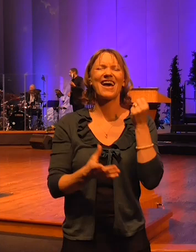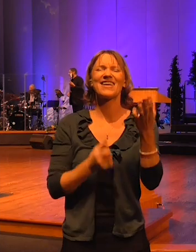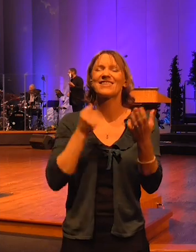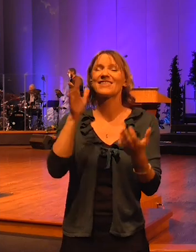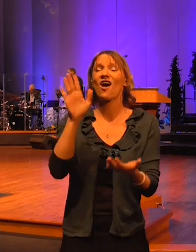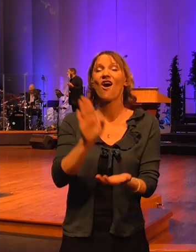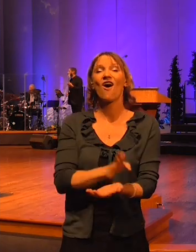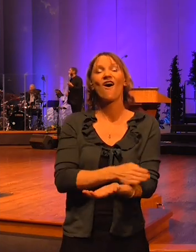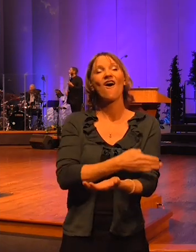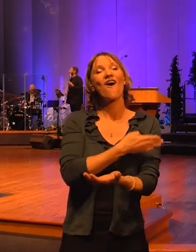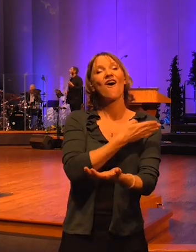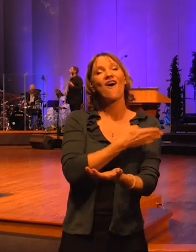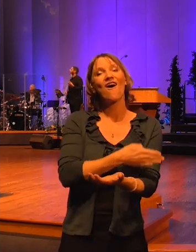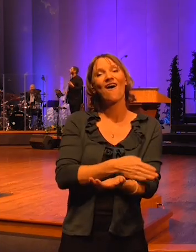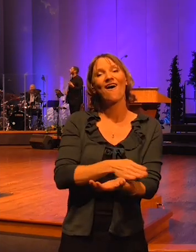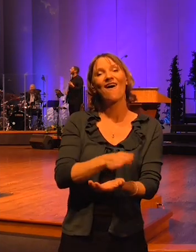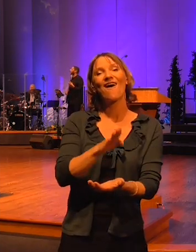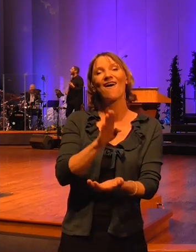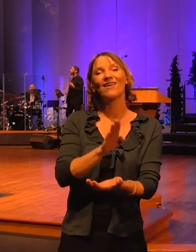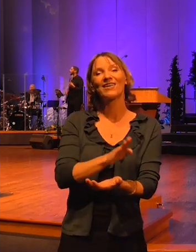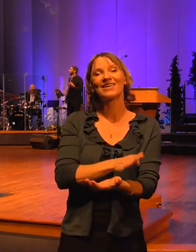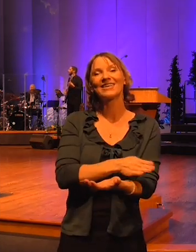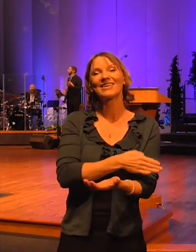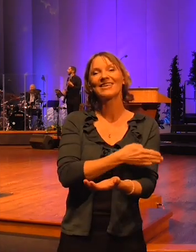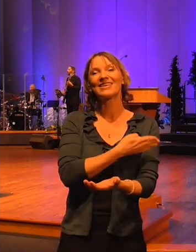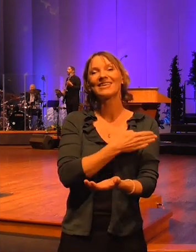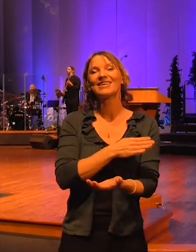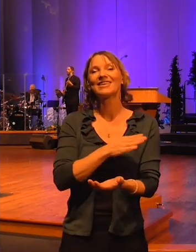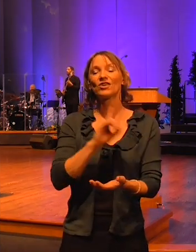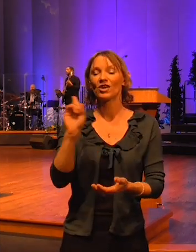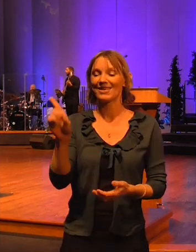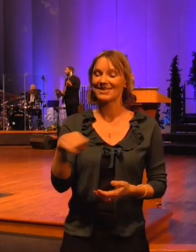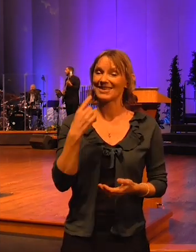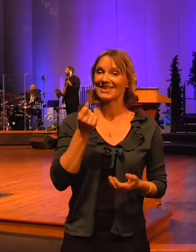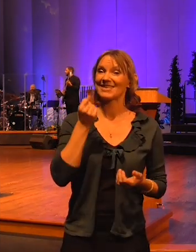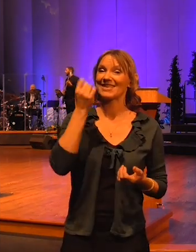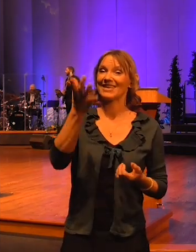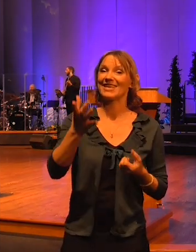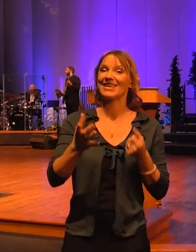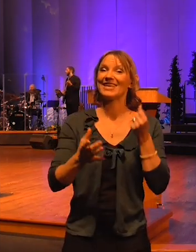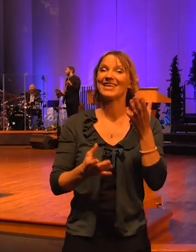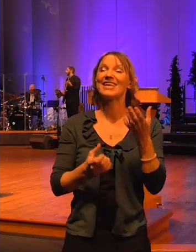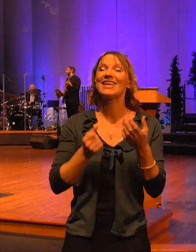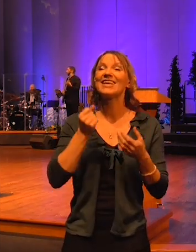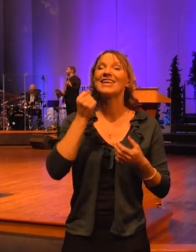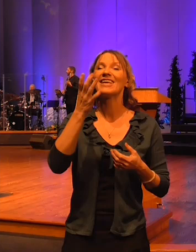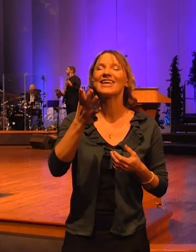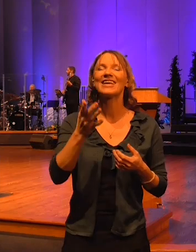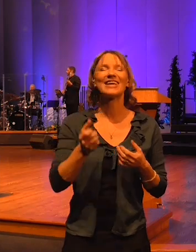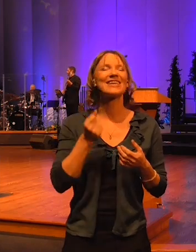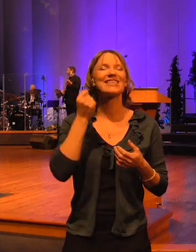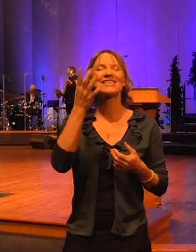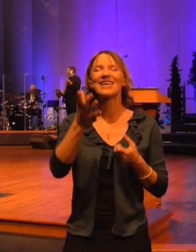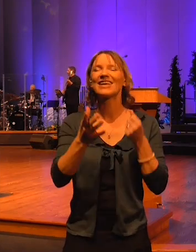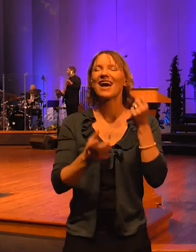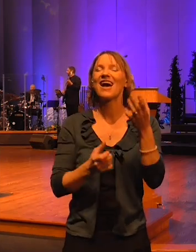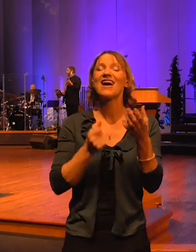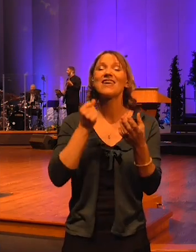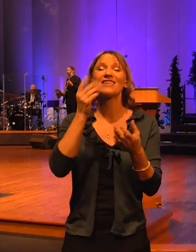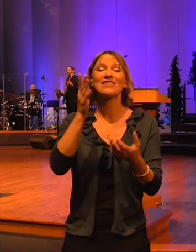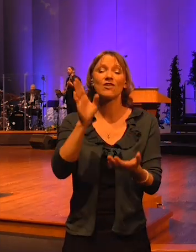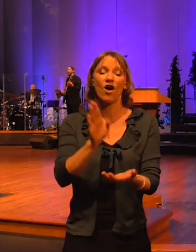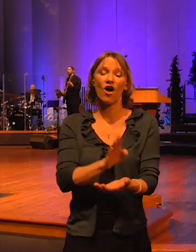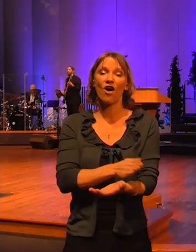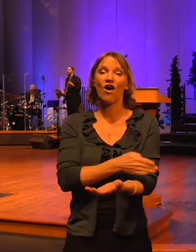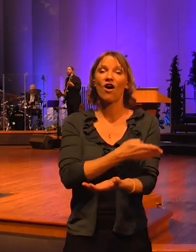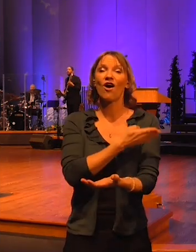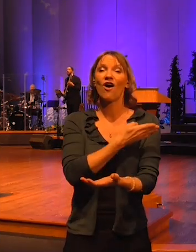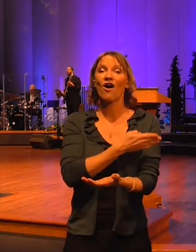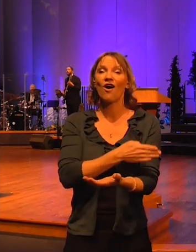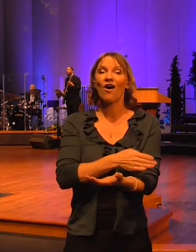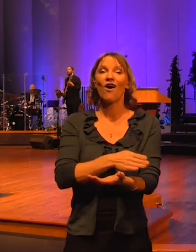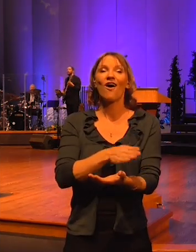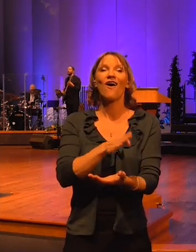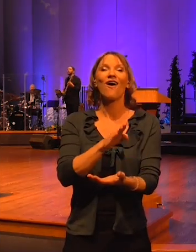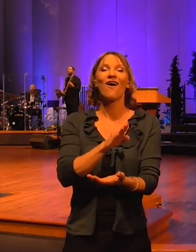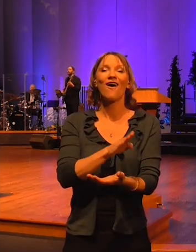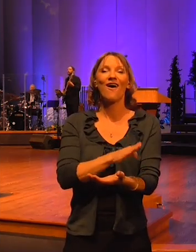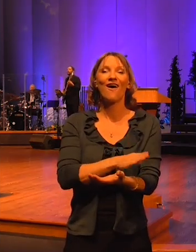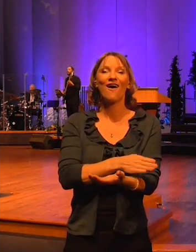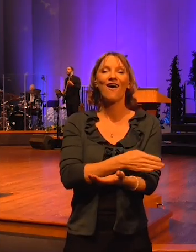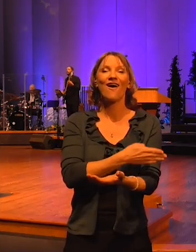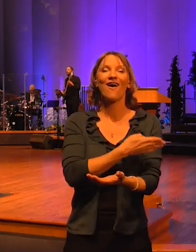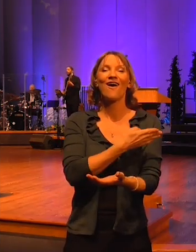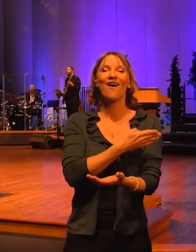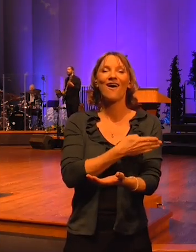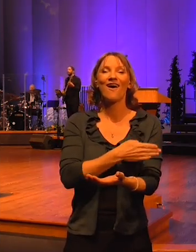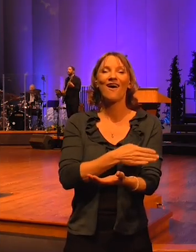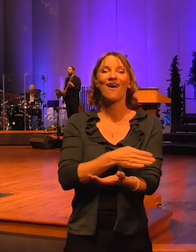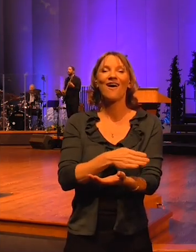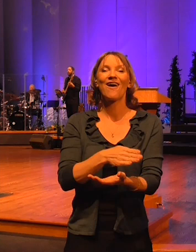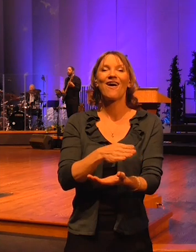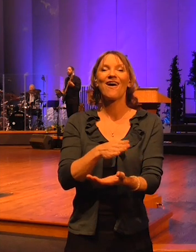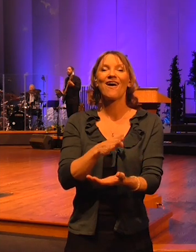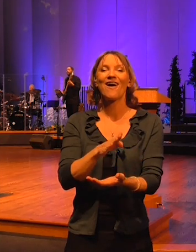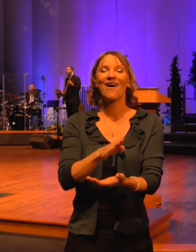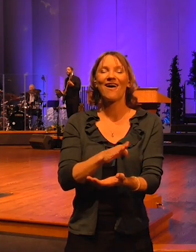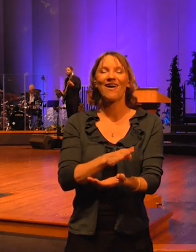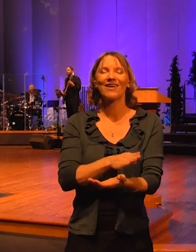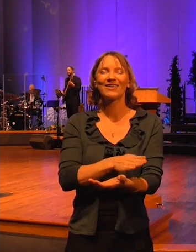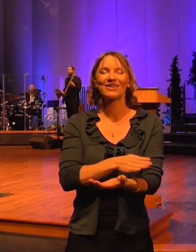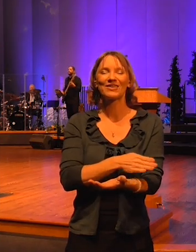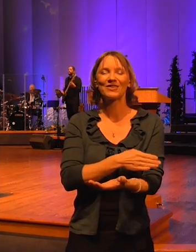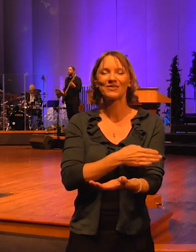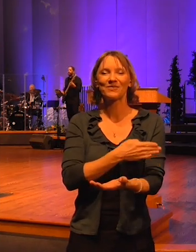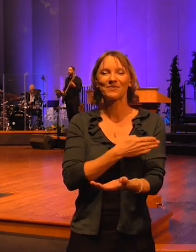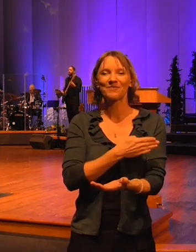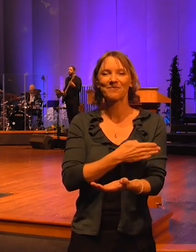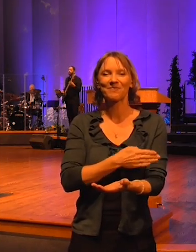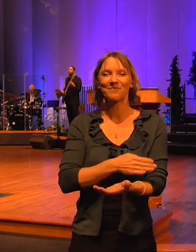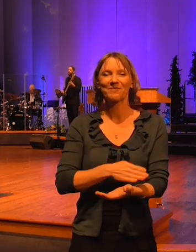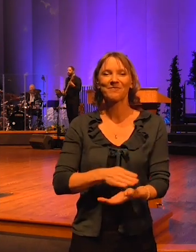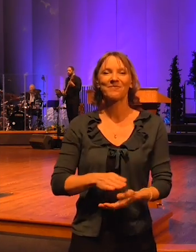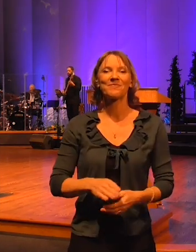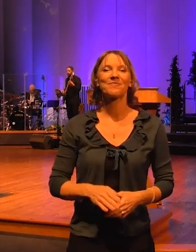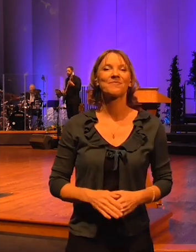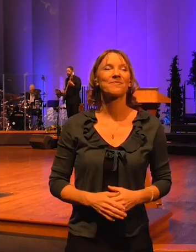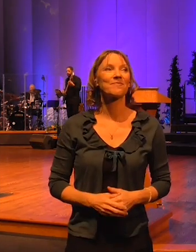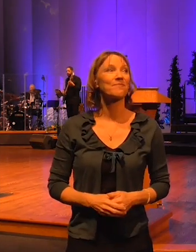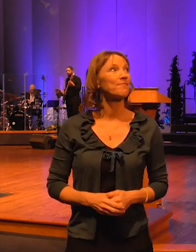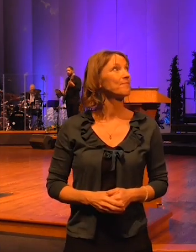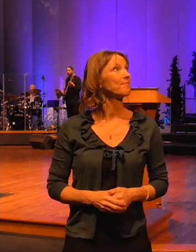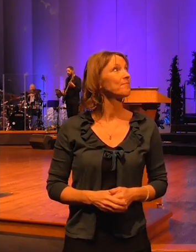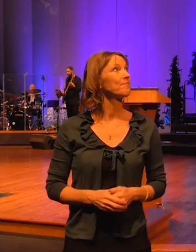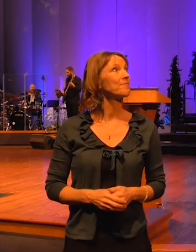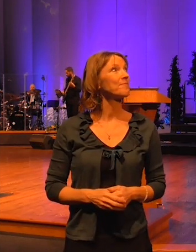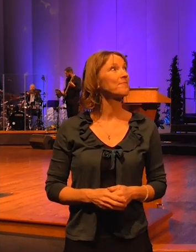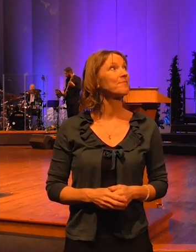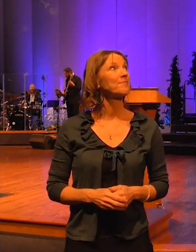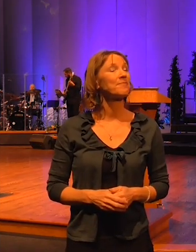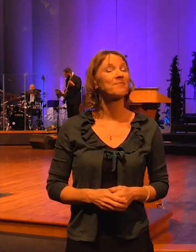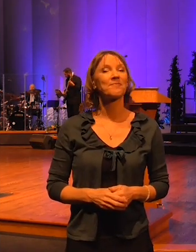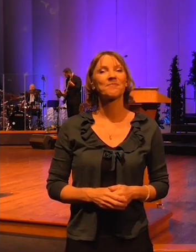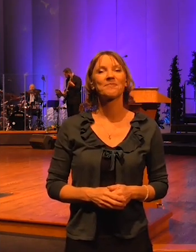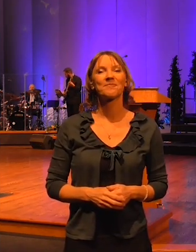canción solo canta canta una canción [Música]